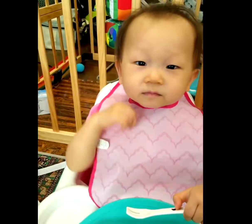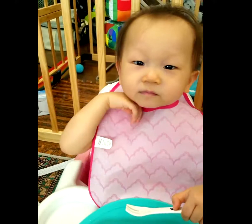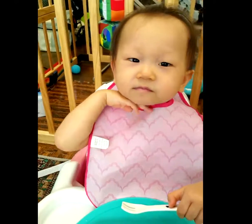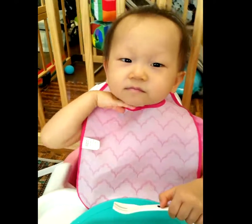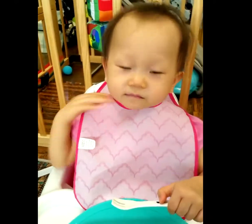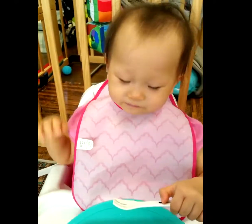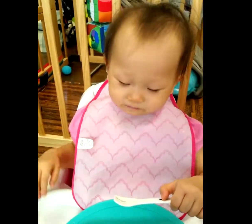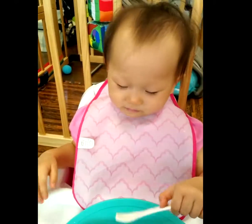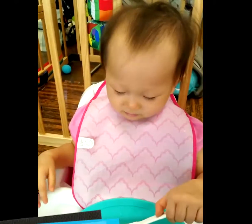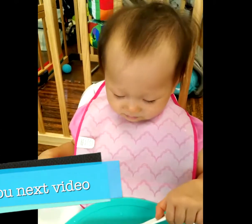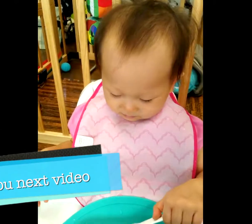オレンジ（サイン） オレンジ